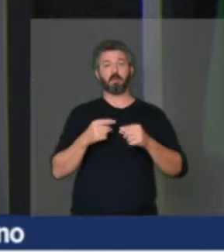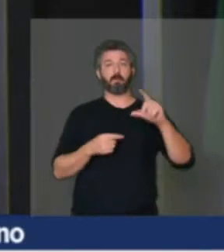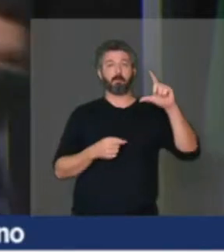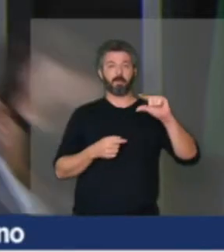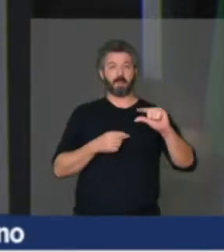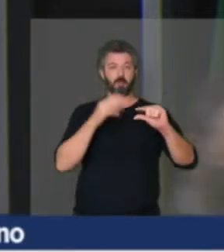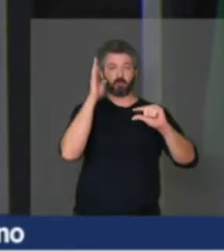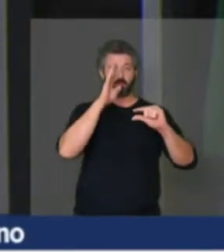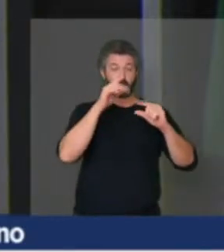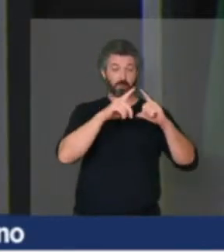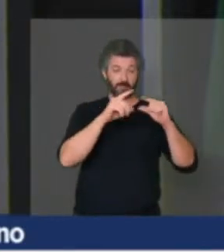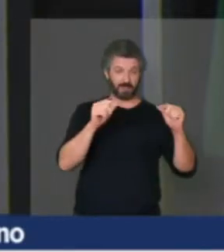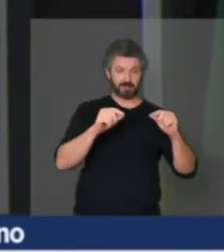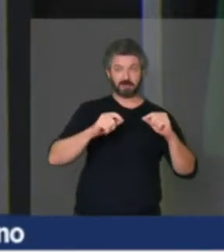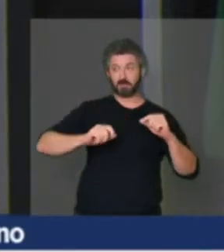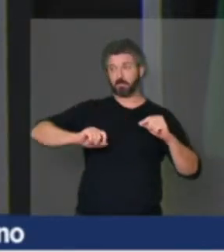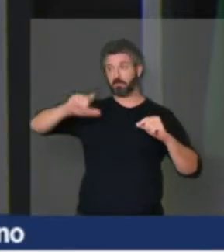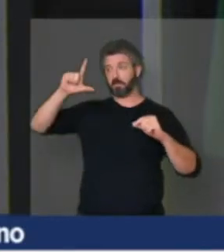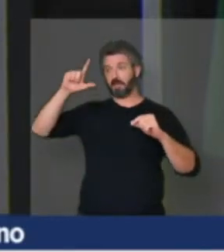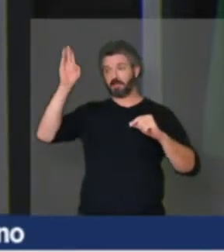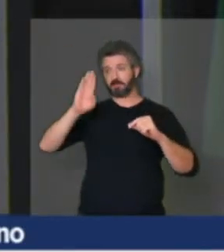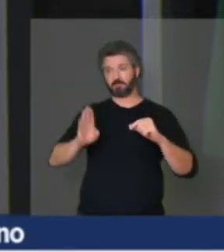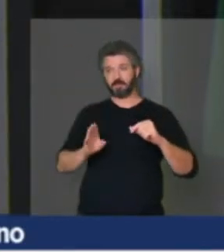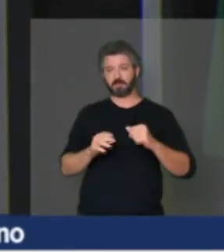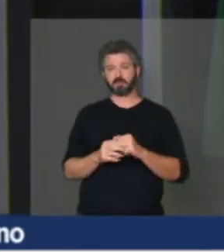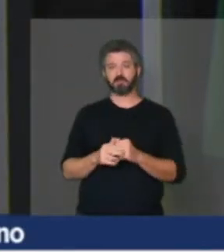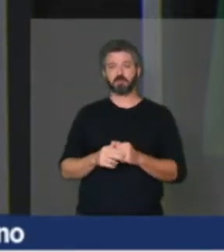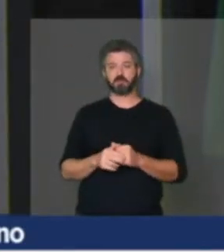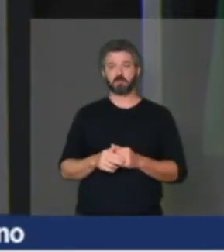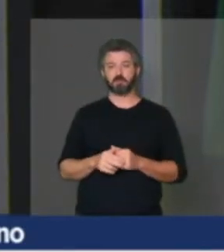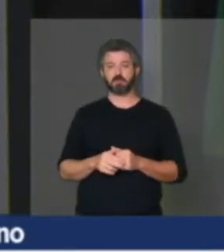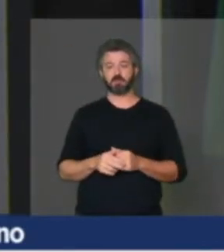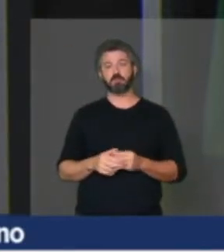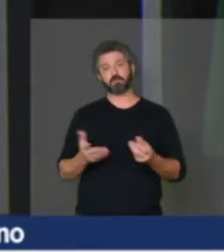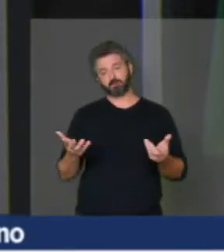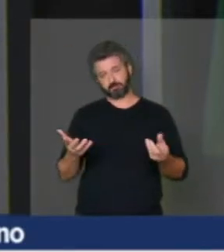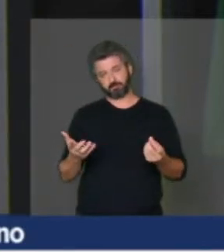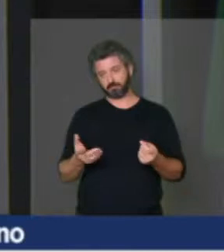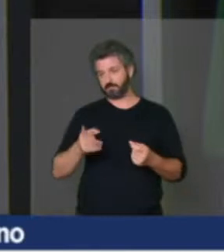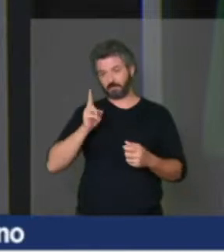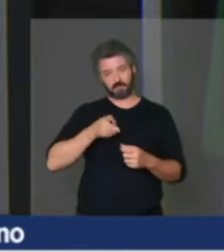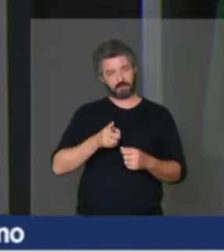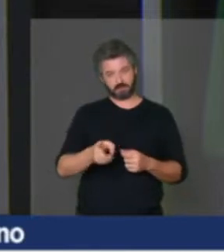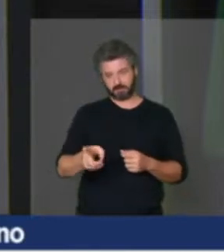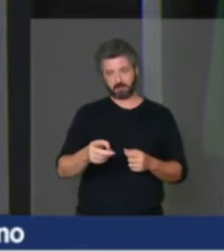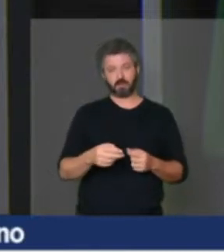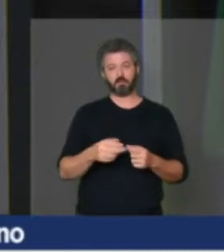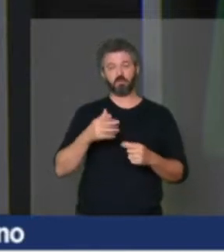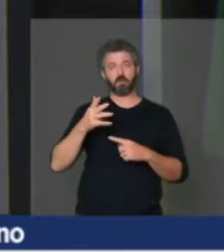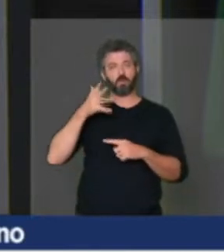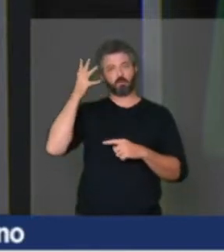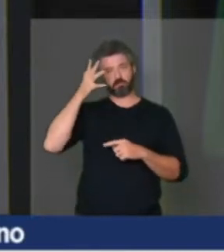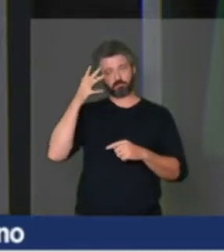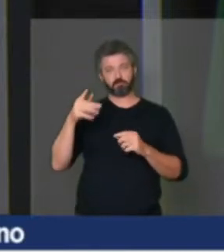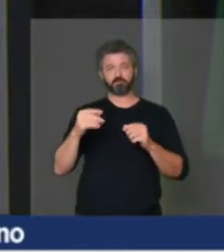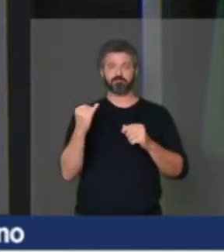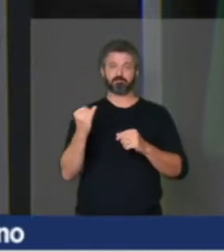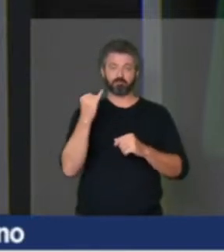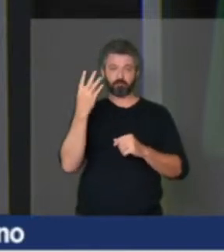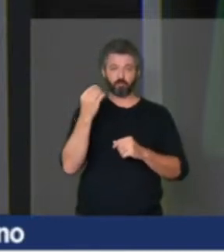MENOS BRASÍLIA, MAIS BRASIL, FOI SEMPRE UMA RETÓRICA IMPORTANTE DO GOVERNO E O ESTA VOTAÇÃO CONSOLIDA ESTA...